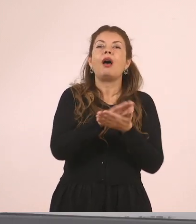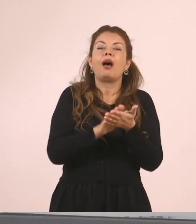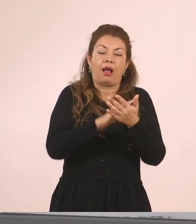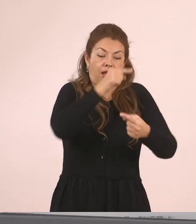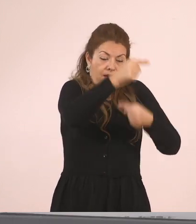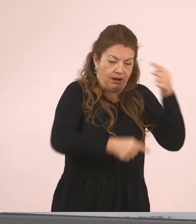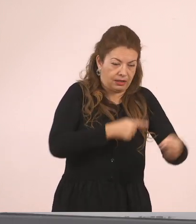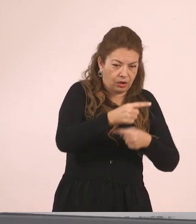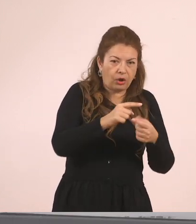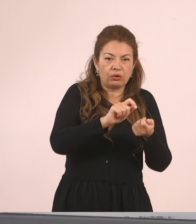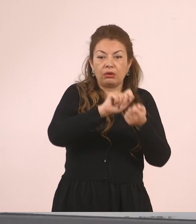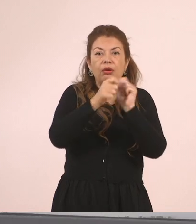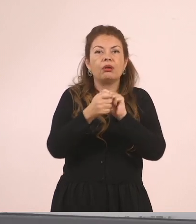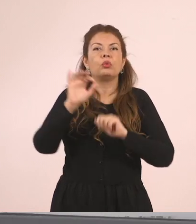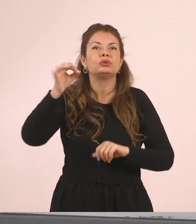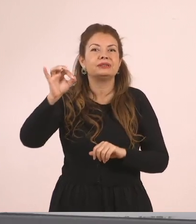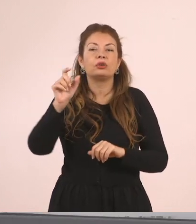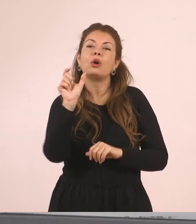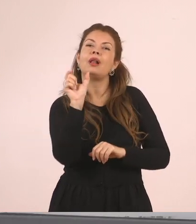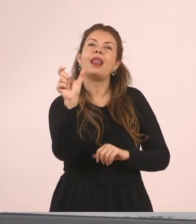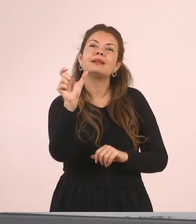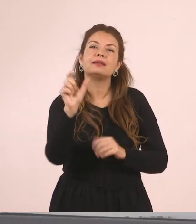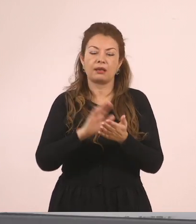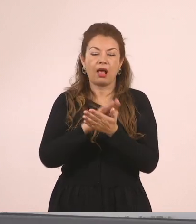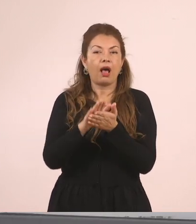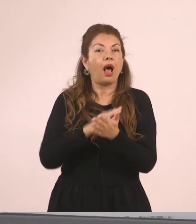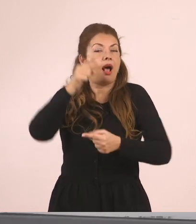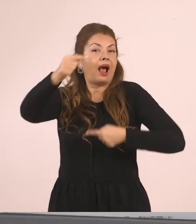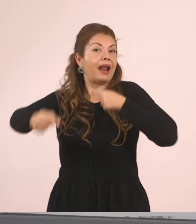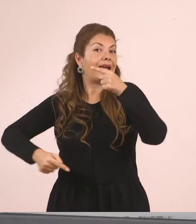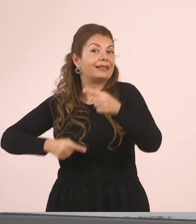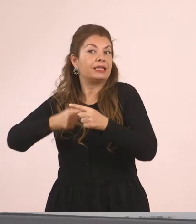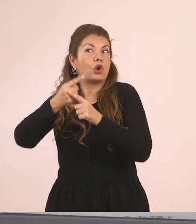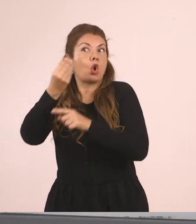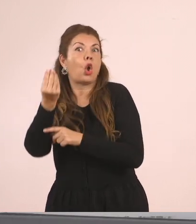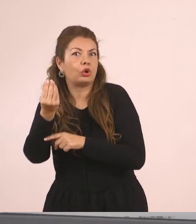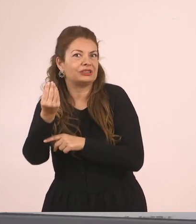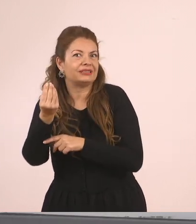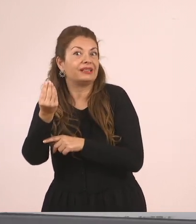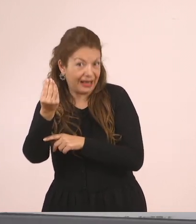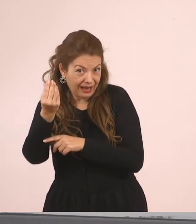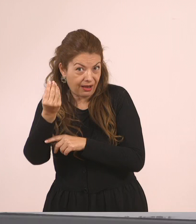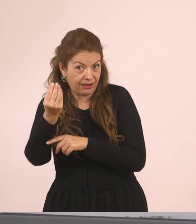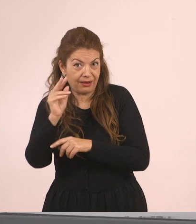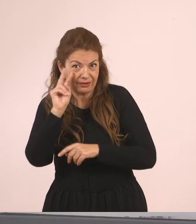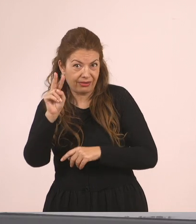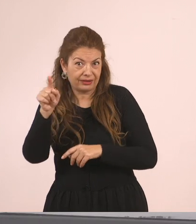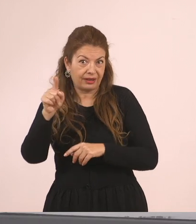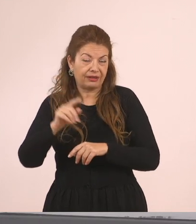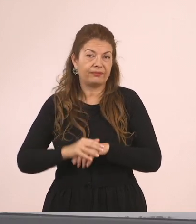Ανακύκλωση, φυσικά. Για κοιτάξτε λίγο τώρα πώς γράφεται και η ανακύκλωση. Α - να - κύ - κλω - ση.